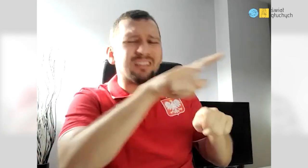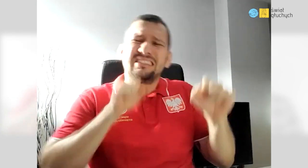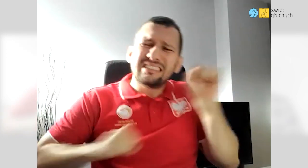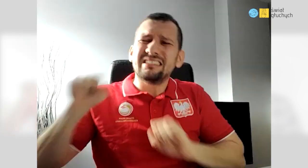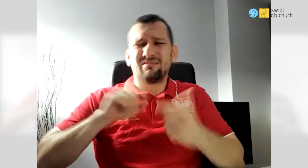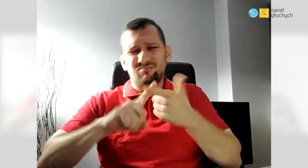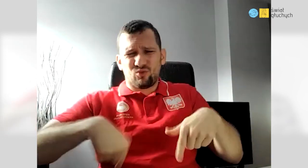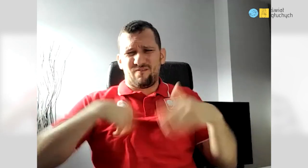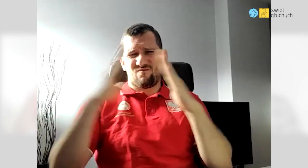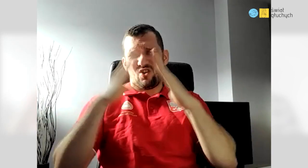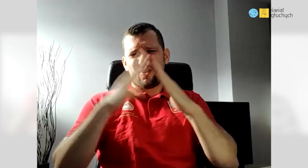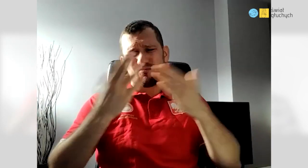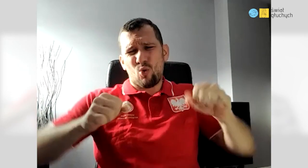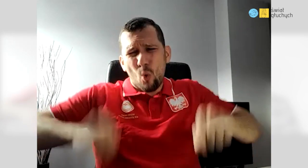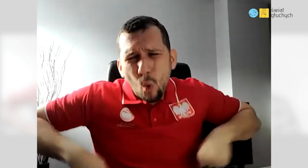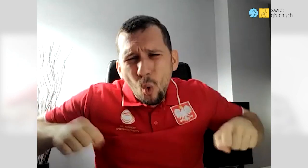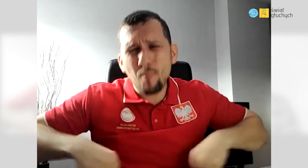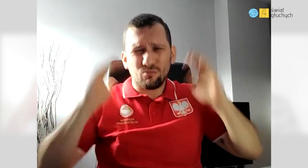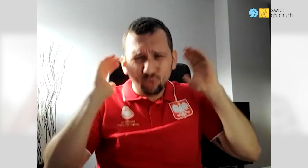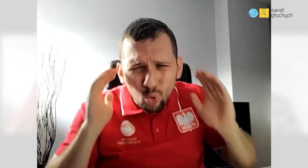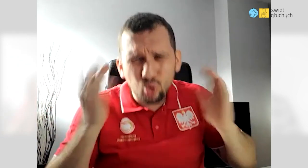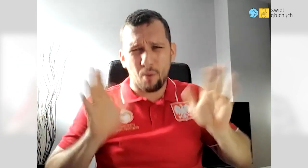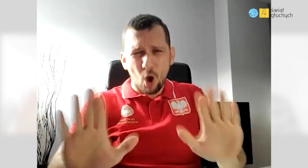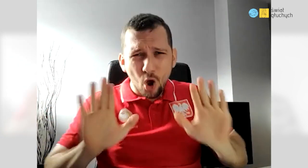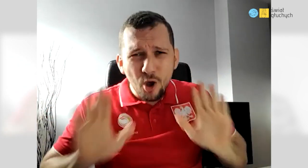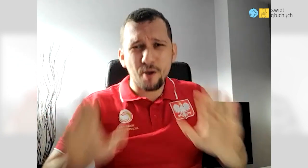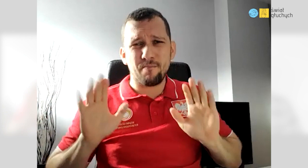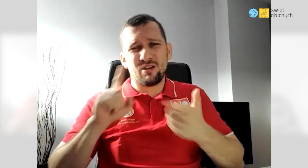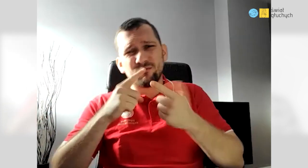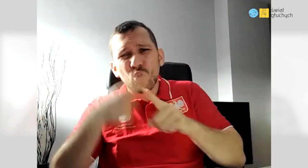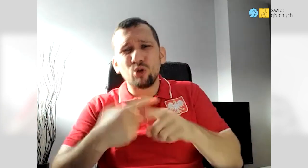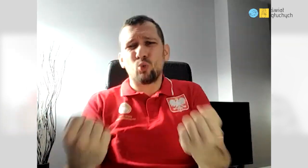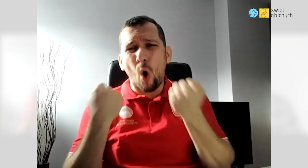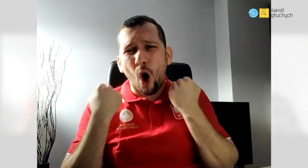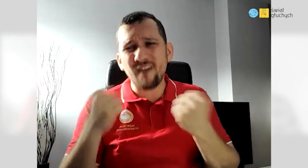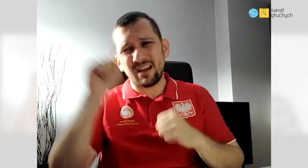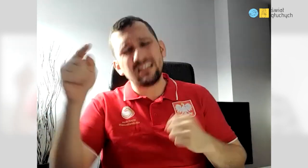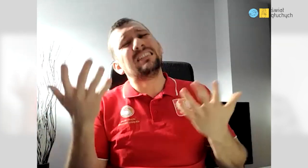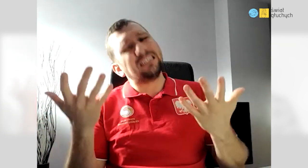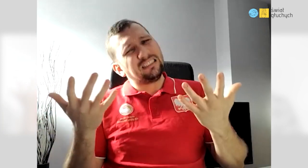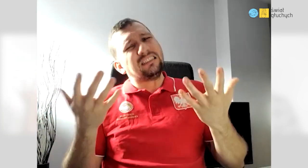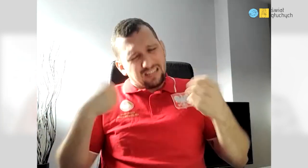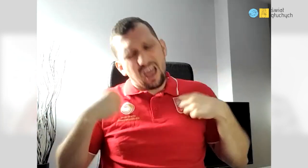Ćwiczę więc w domu, posiadam własne sprzęty do ćwiczenia. Chodzę także na siłownie.